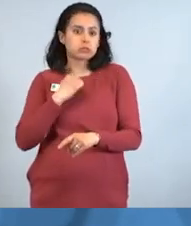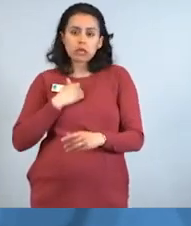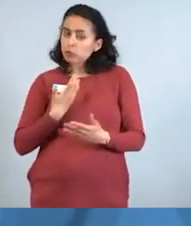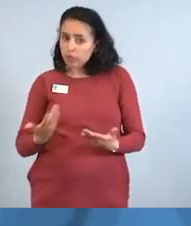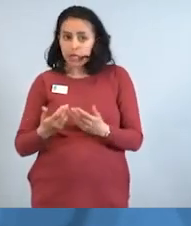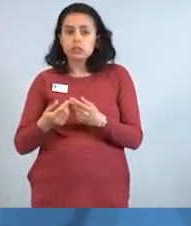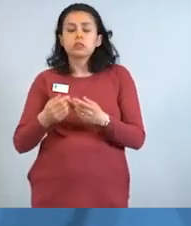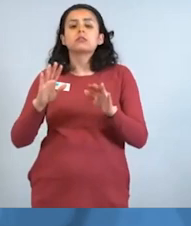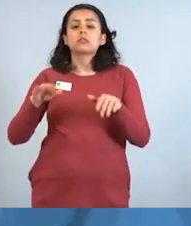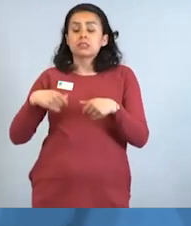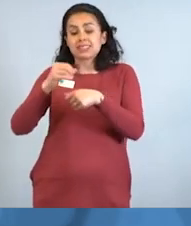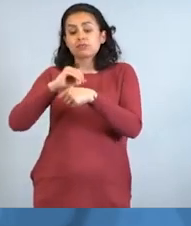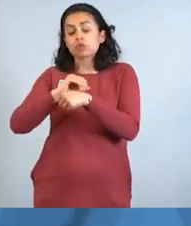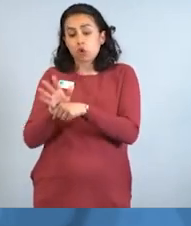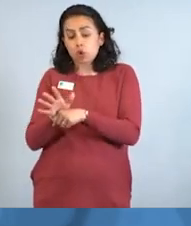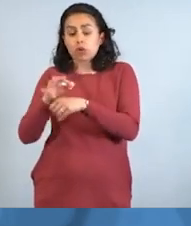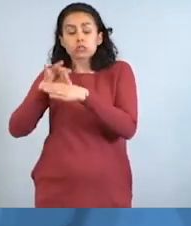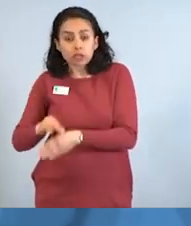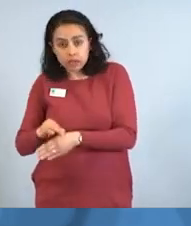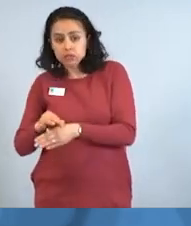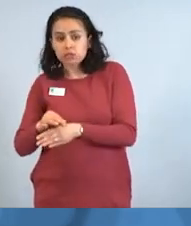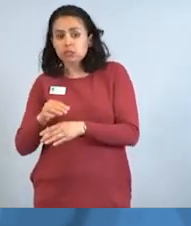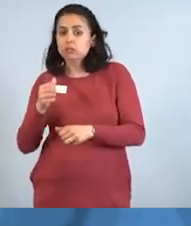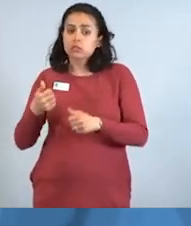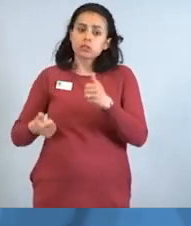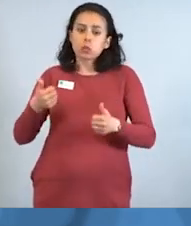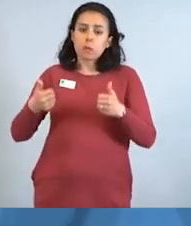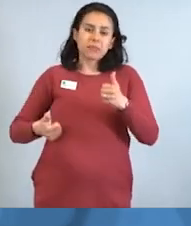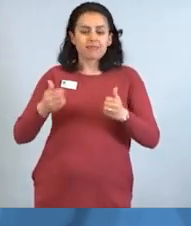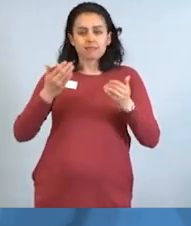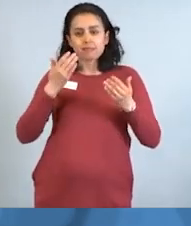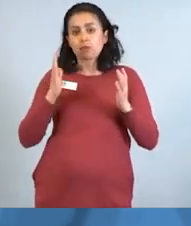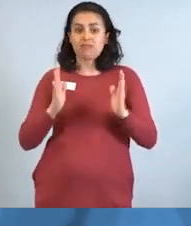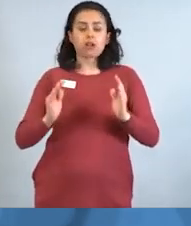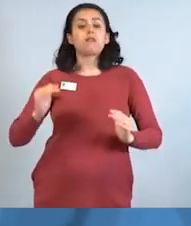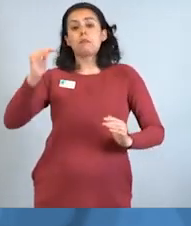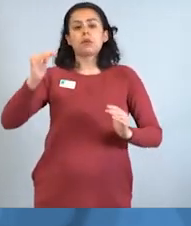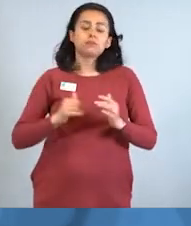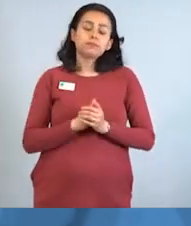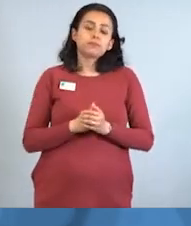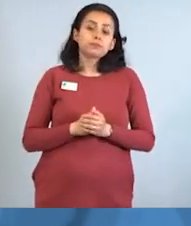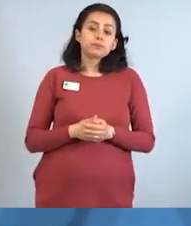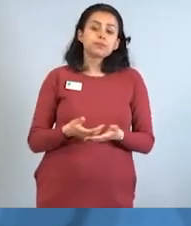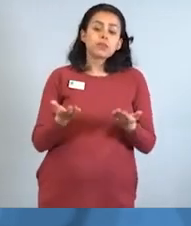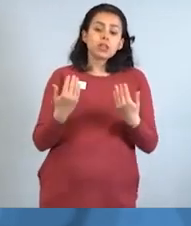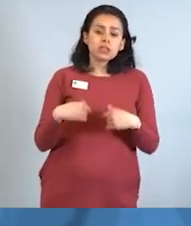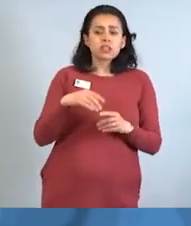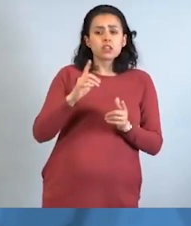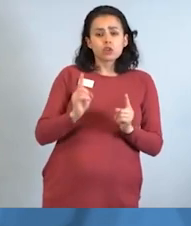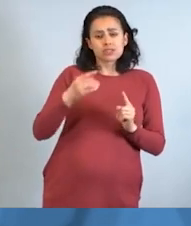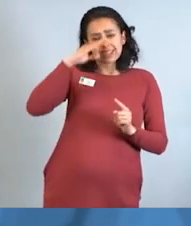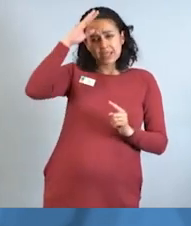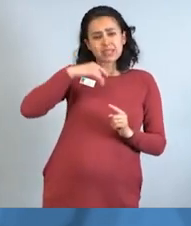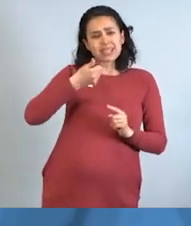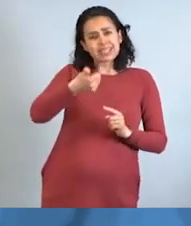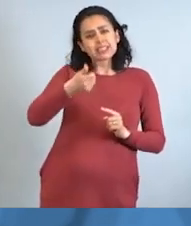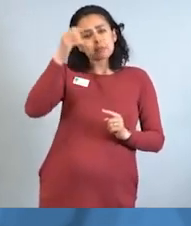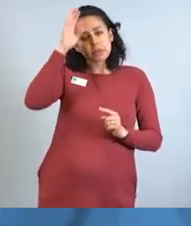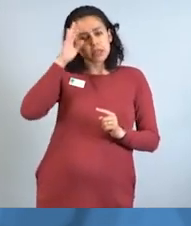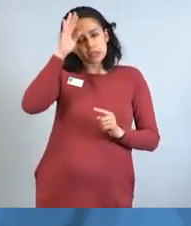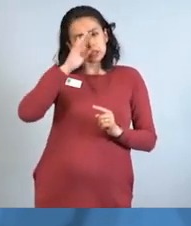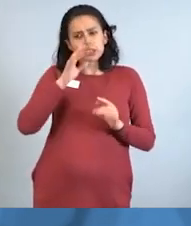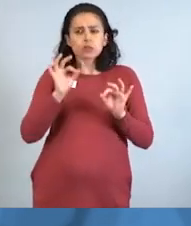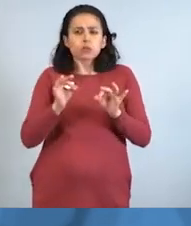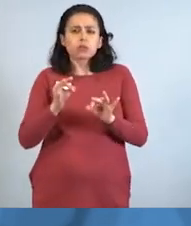Ihmisen miettiessä, haluaako hän ottaa rokotteen, vaakakupissa tietysti painaa se, miten tehokkaita koronarokotteet ovat.